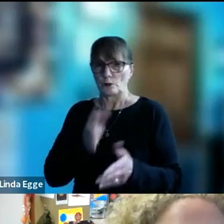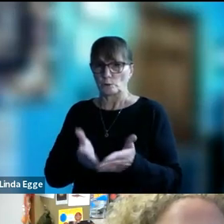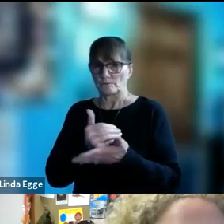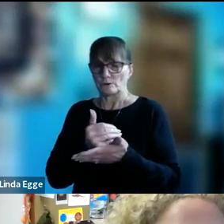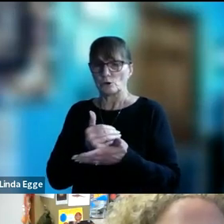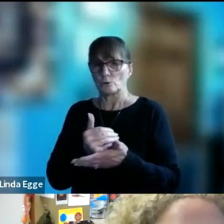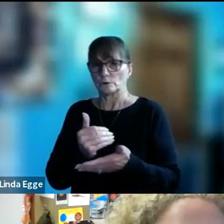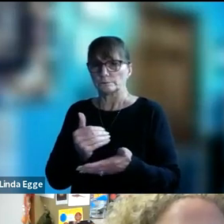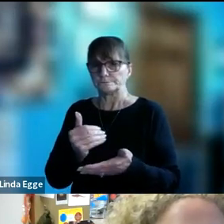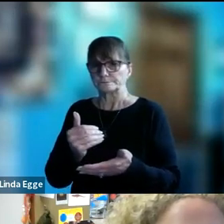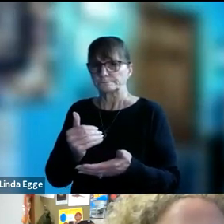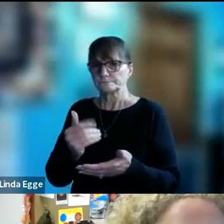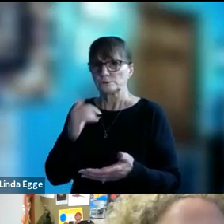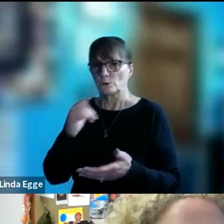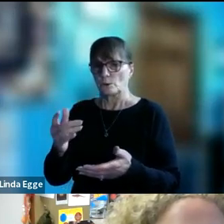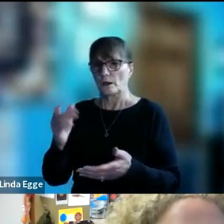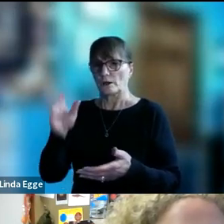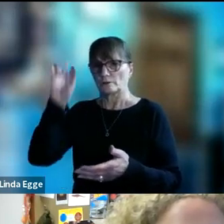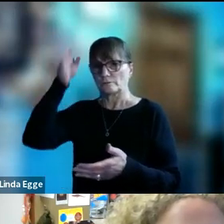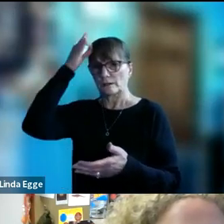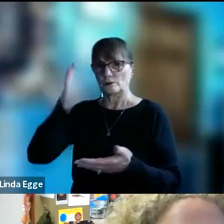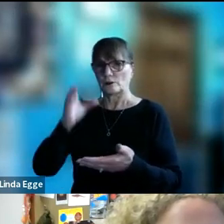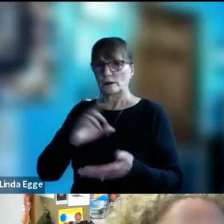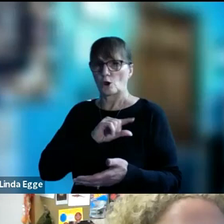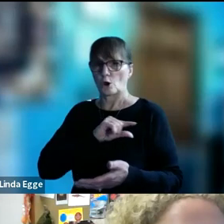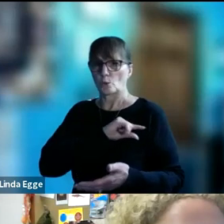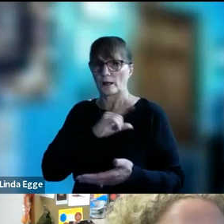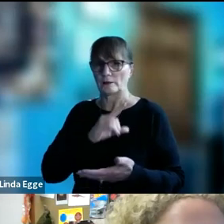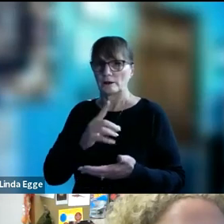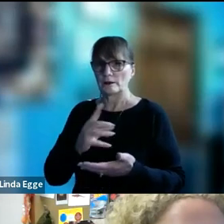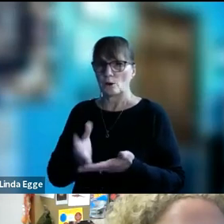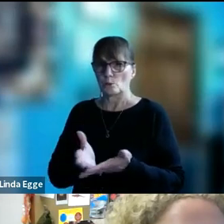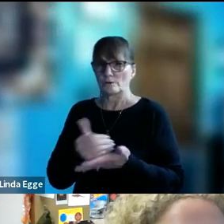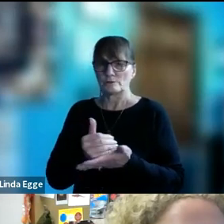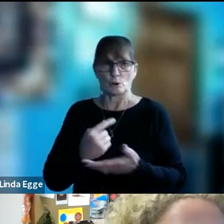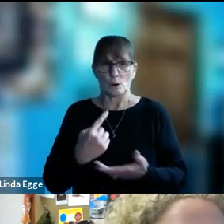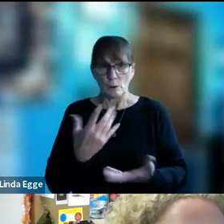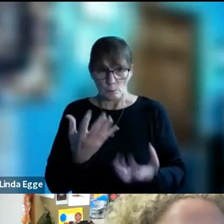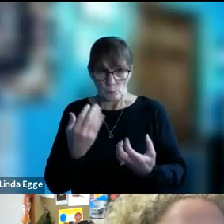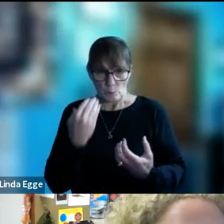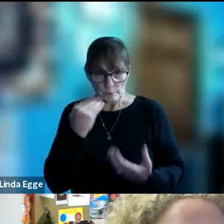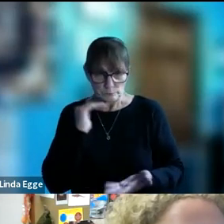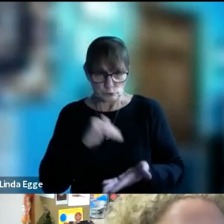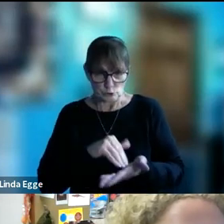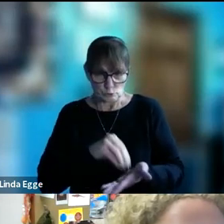si la revisión de calidad federal lo escoge. Queremos decir, queremos señalar cosas como: "Oiga, vimos esto,